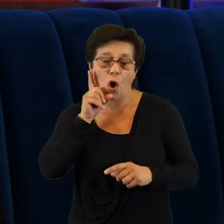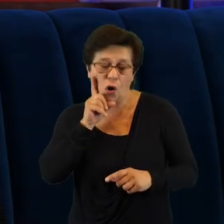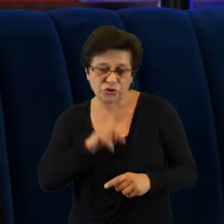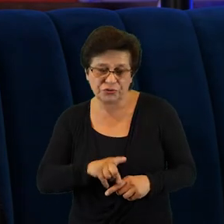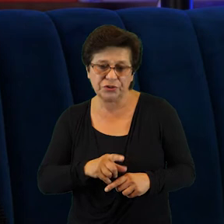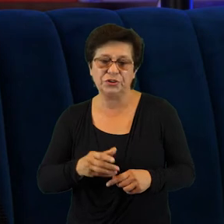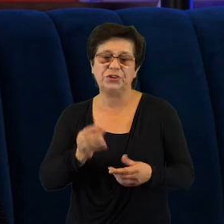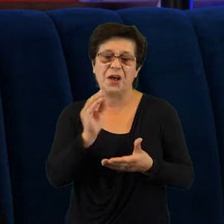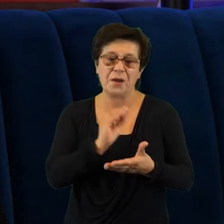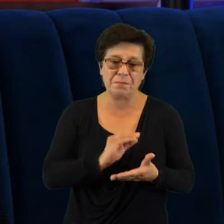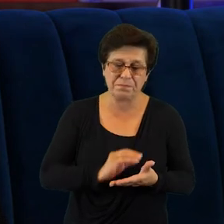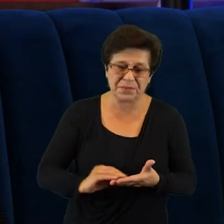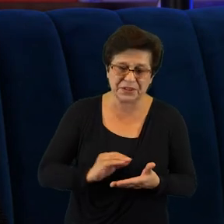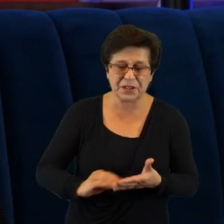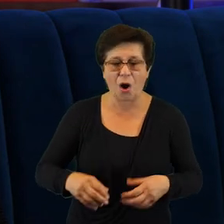Dla siebie samego był przede wszystkim poetą.